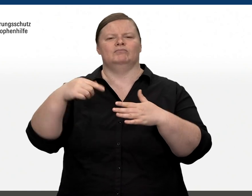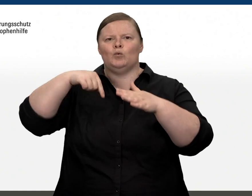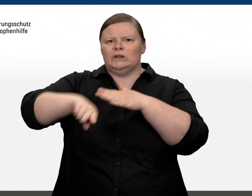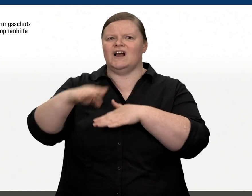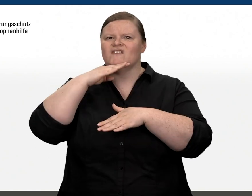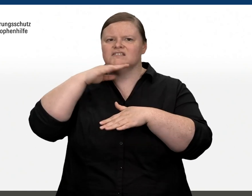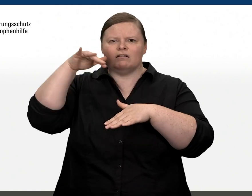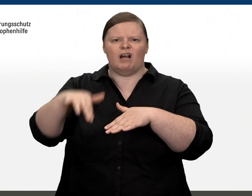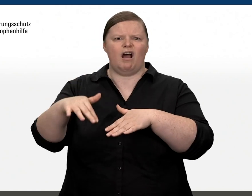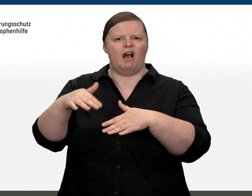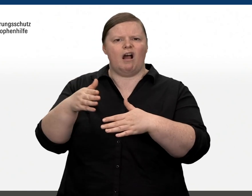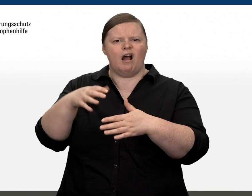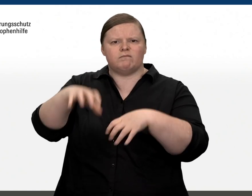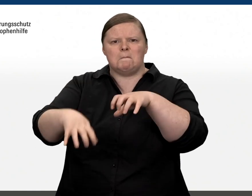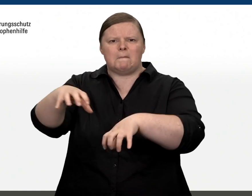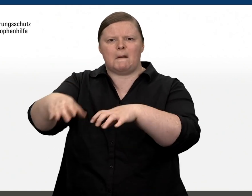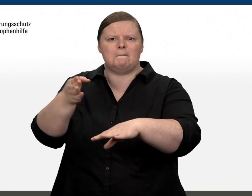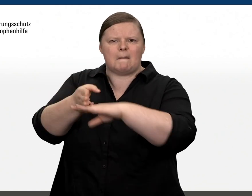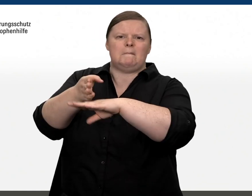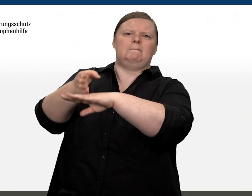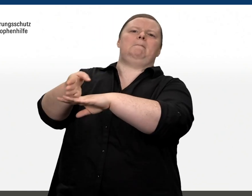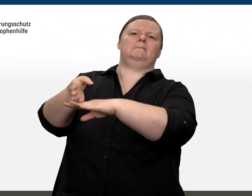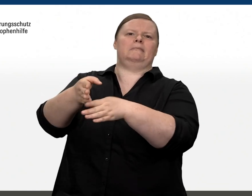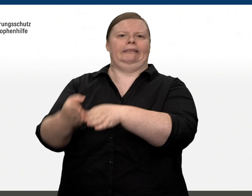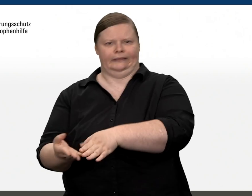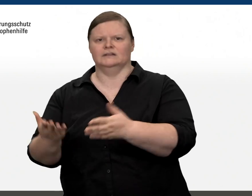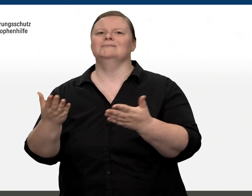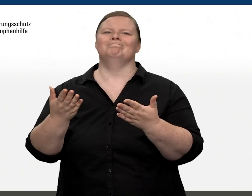nicht in überflutenden Gebieten